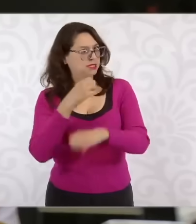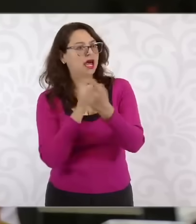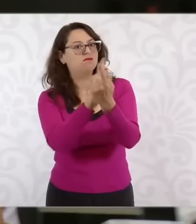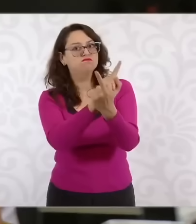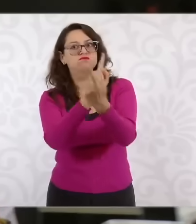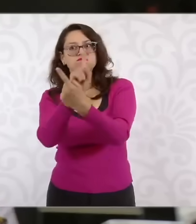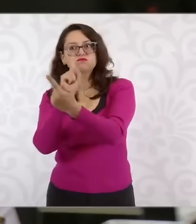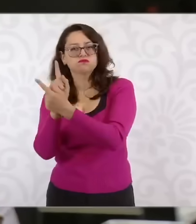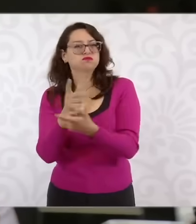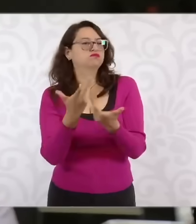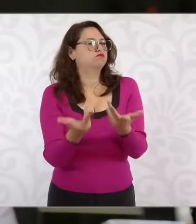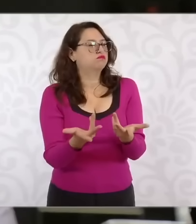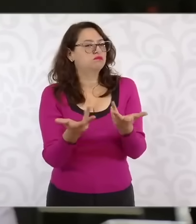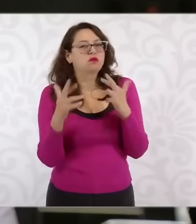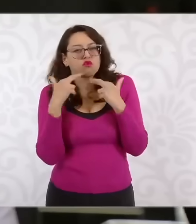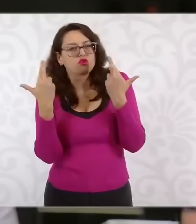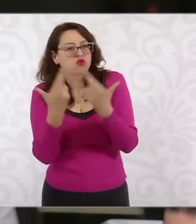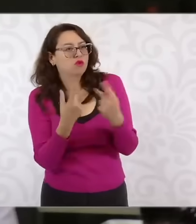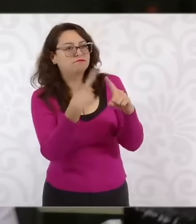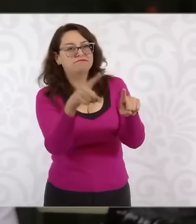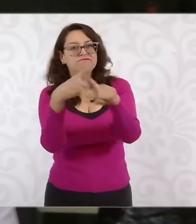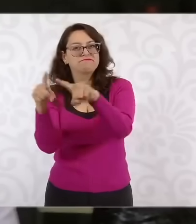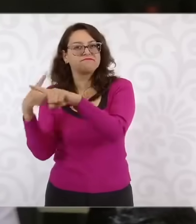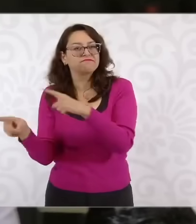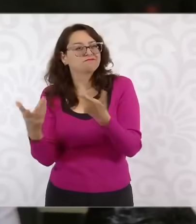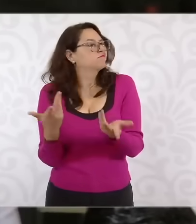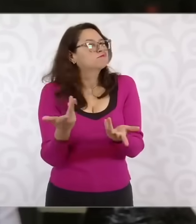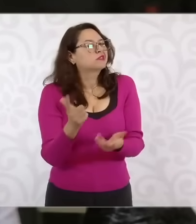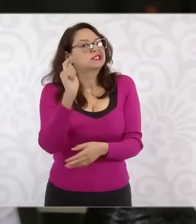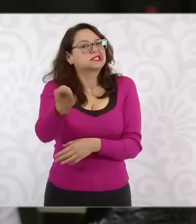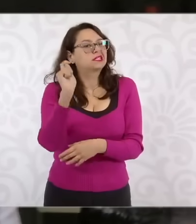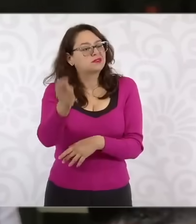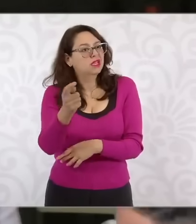¿A qué acuerdos llegaron? ¿Cuál es la perspectiva que tiene usted ahora después de su visita? Porque